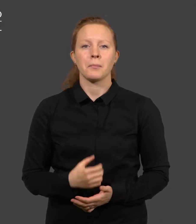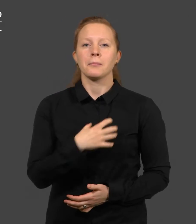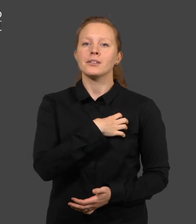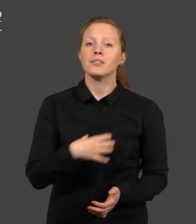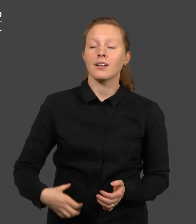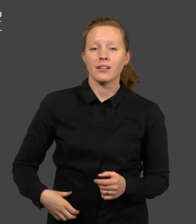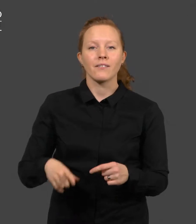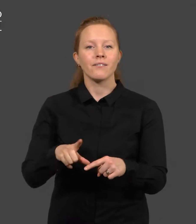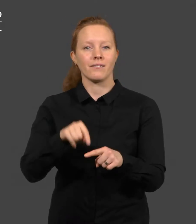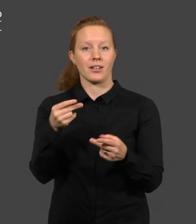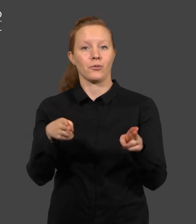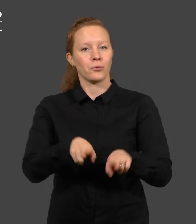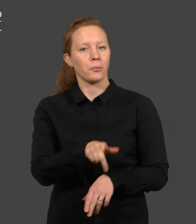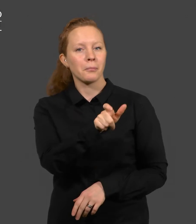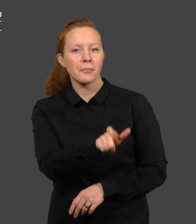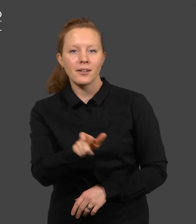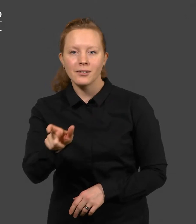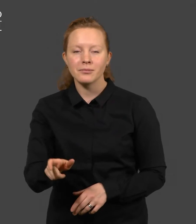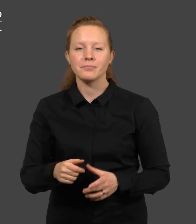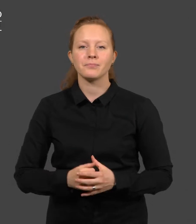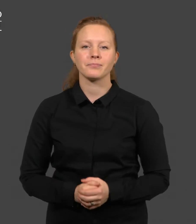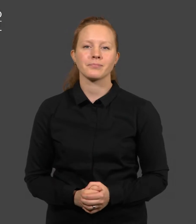Domarna utnämns av republikens president.